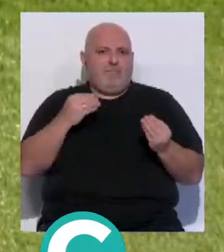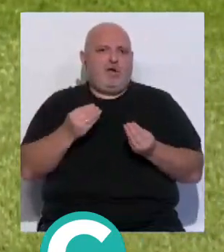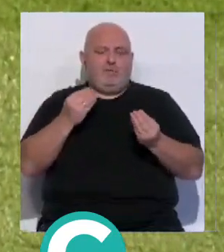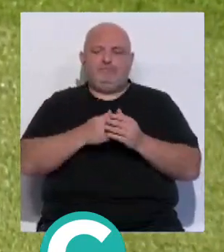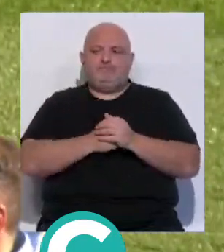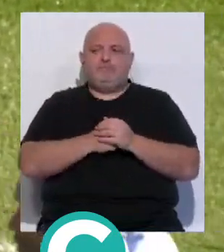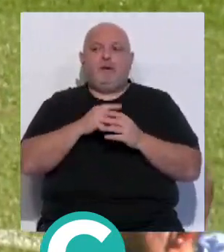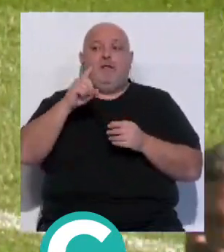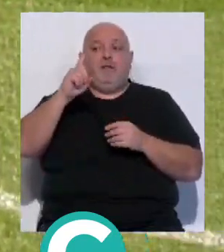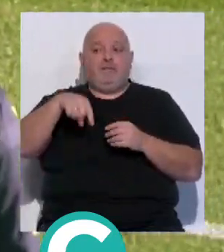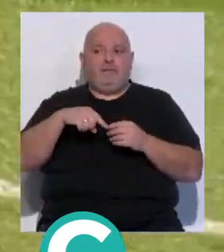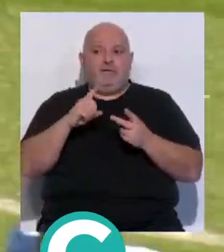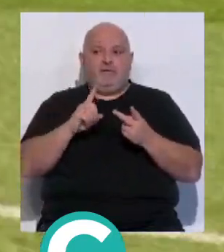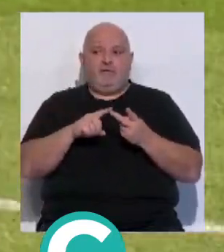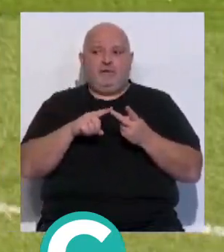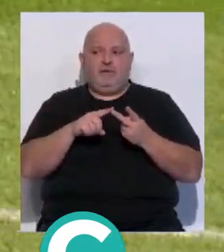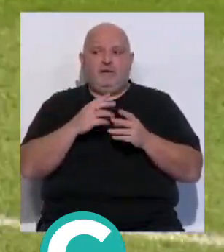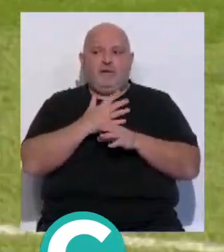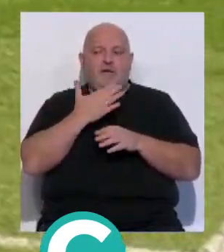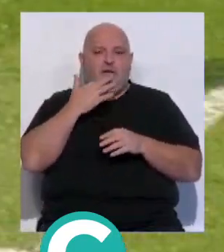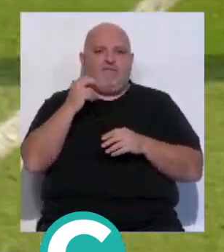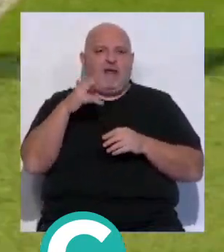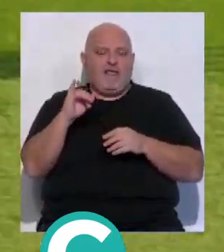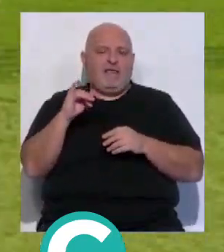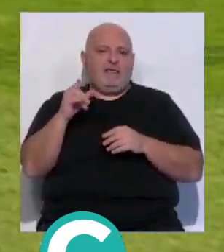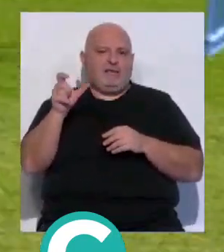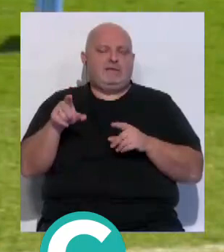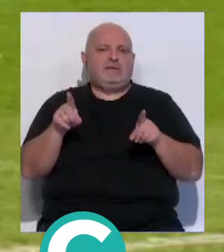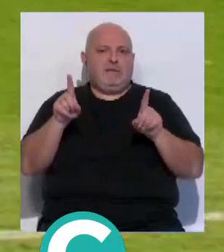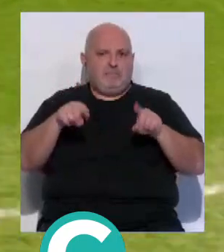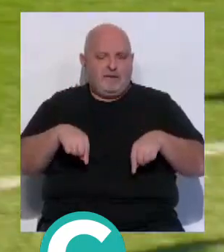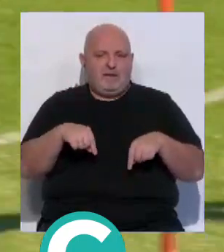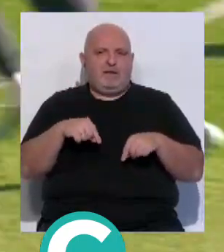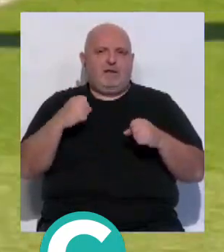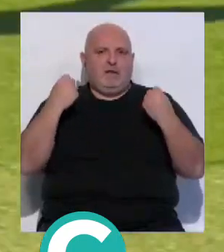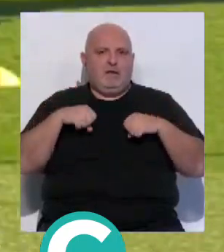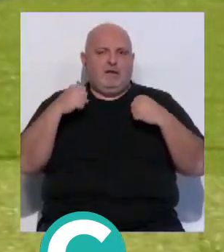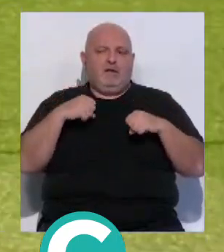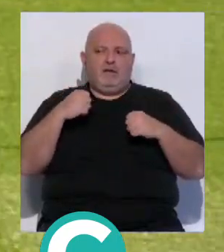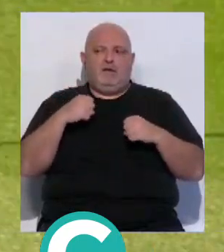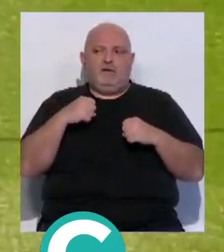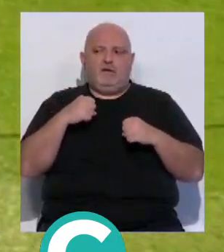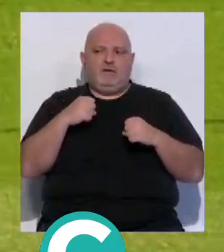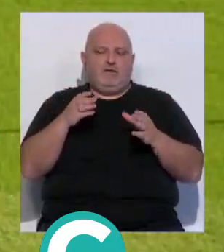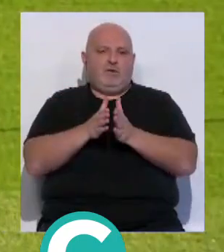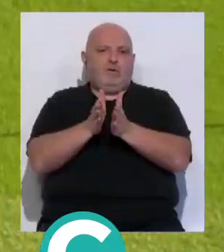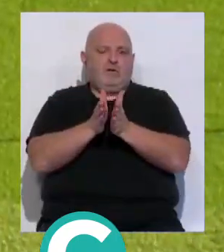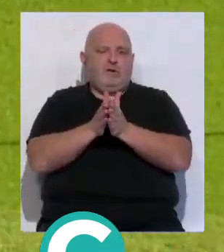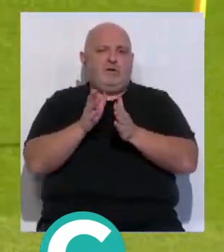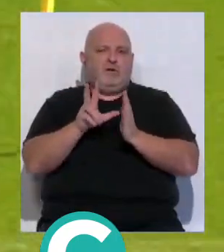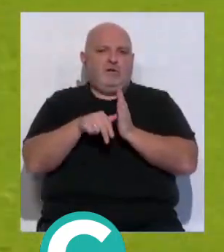también a jugadores como fali Jiménez Que ayer entrenaba con sus compañeros después de estar